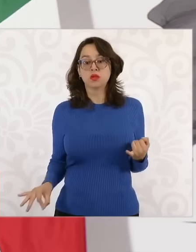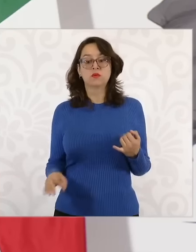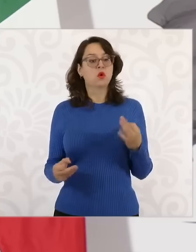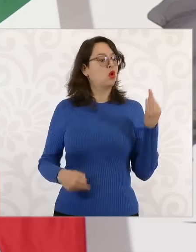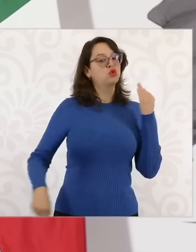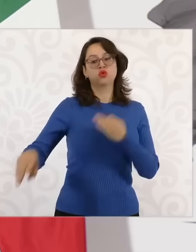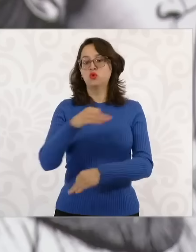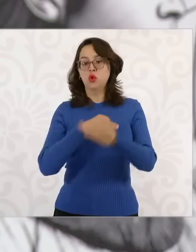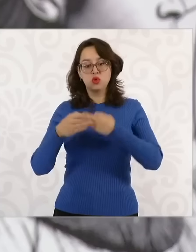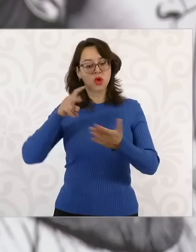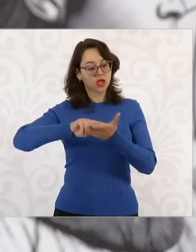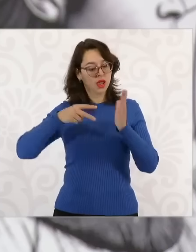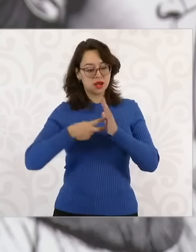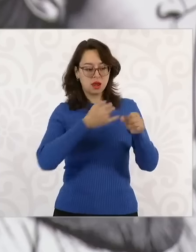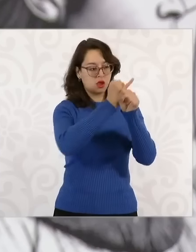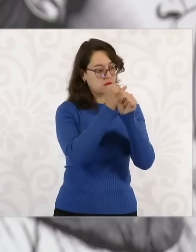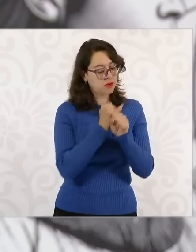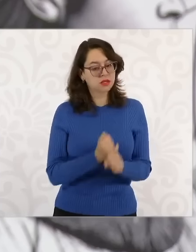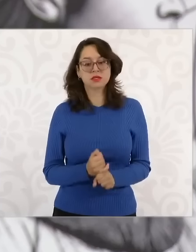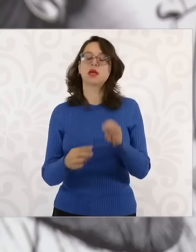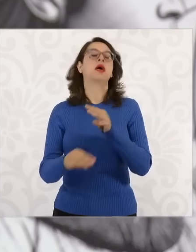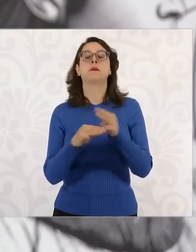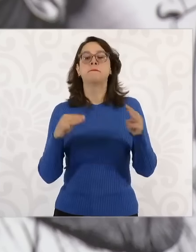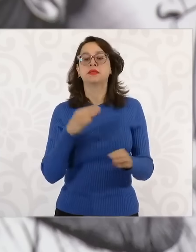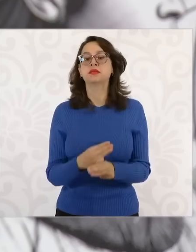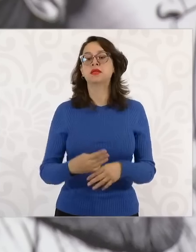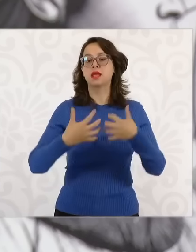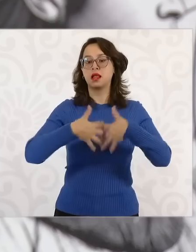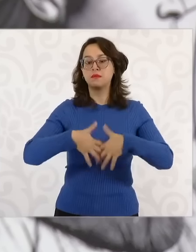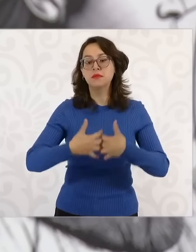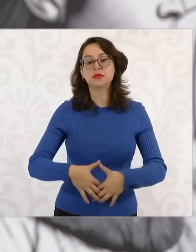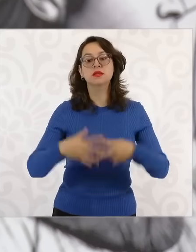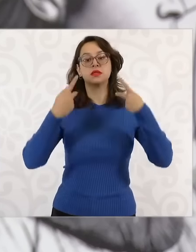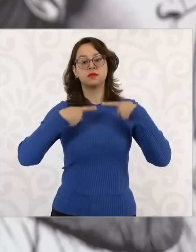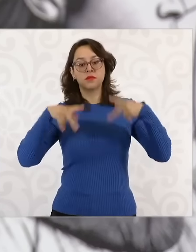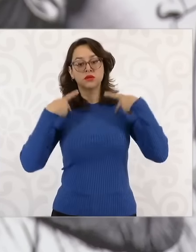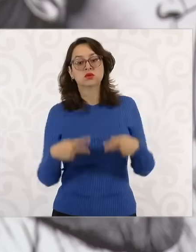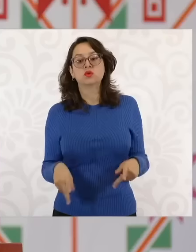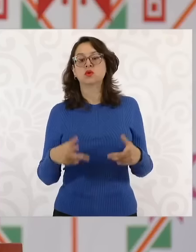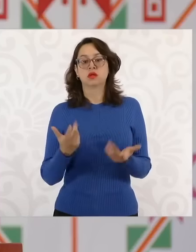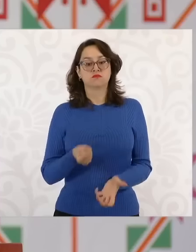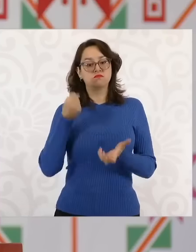en todos tenemos personal, maquinaria, insumos estratégicos, tenemos dirección,